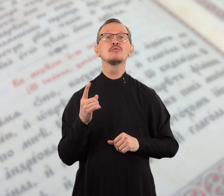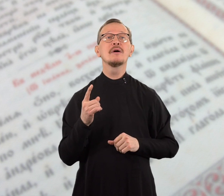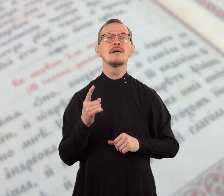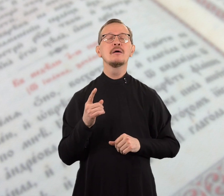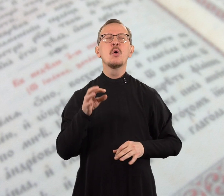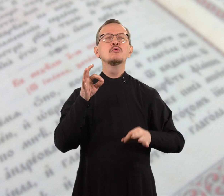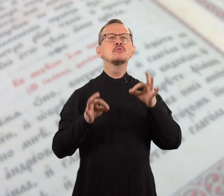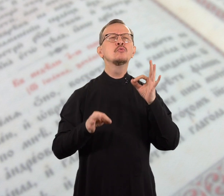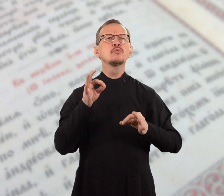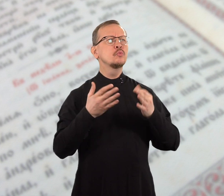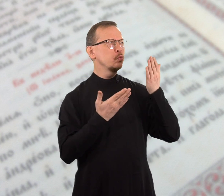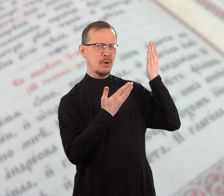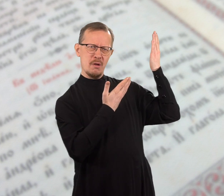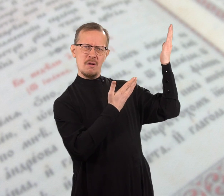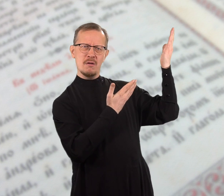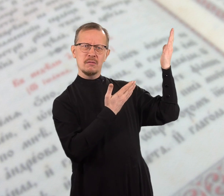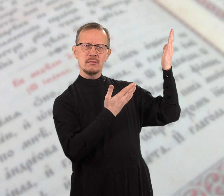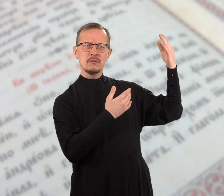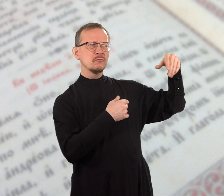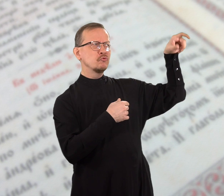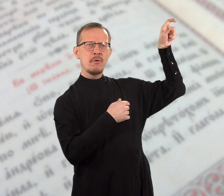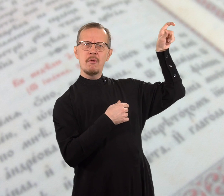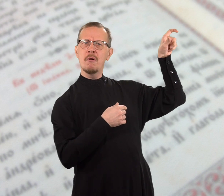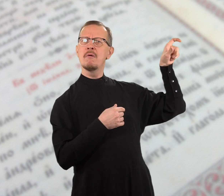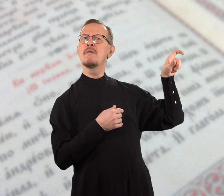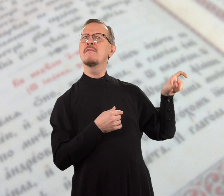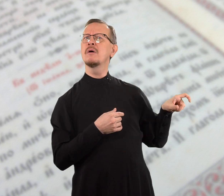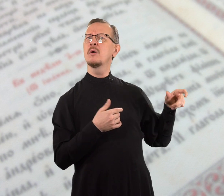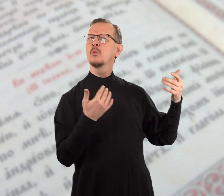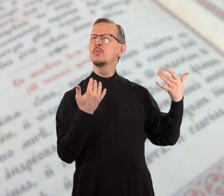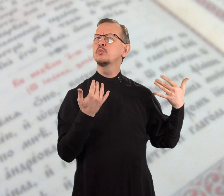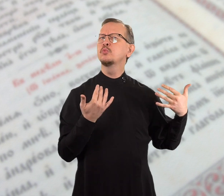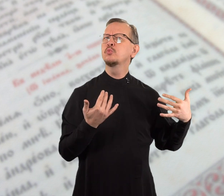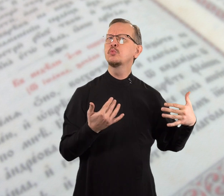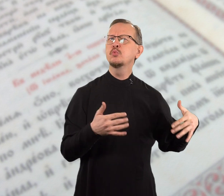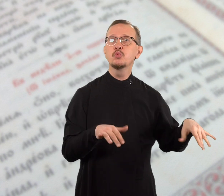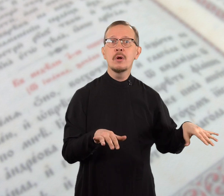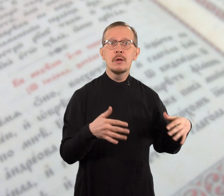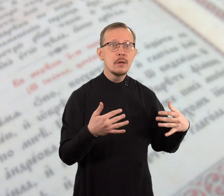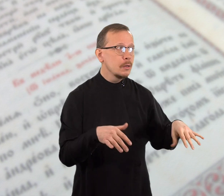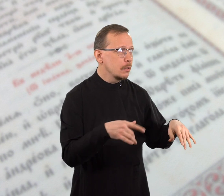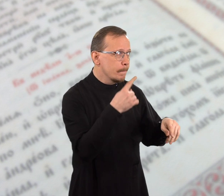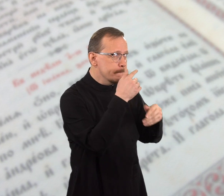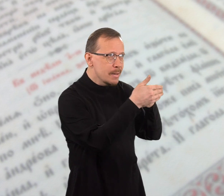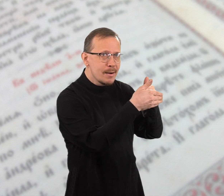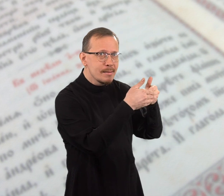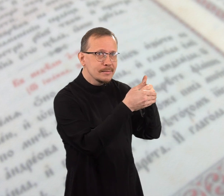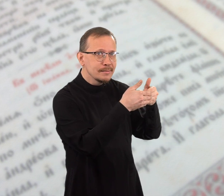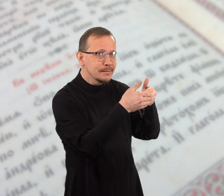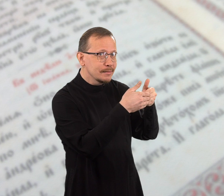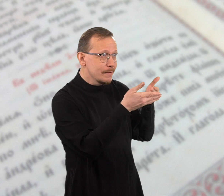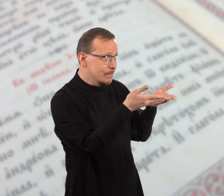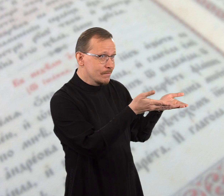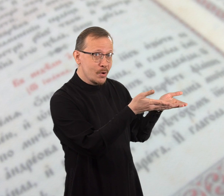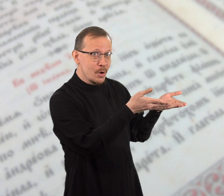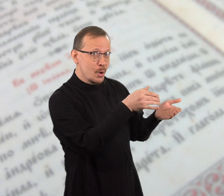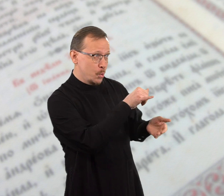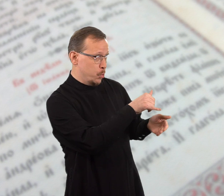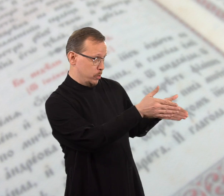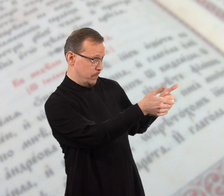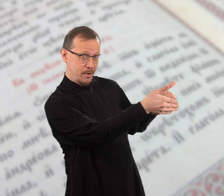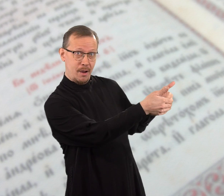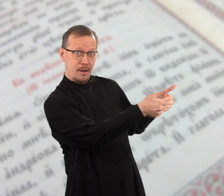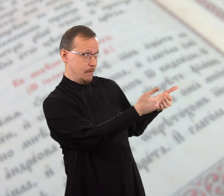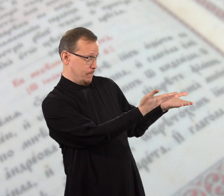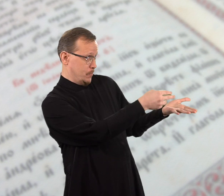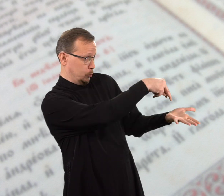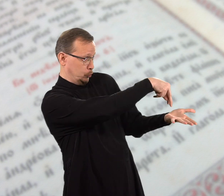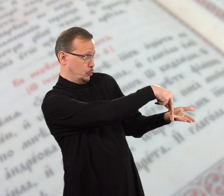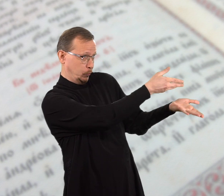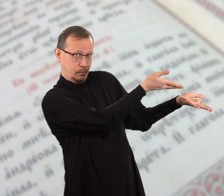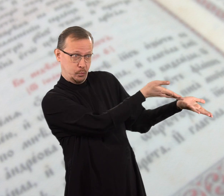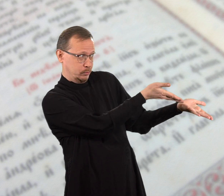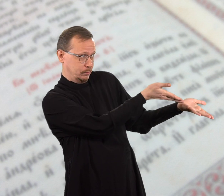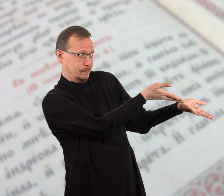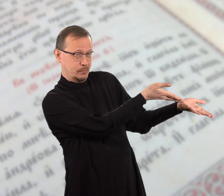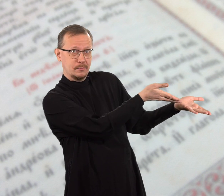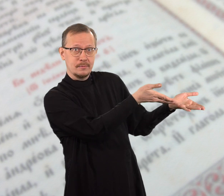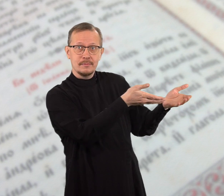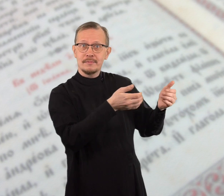потому что Судья уже у дверей стоит.